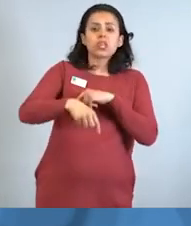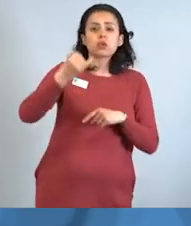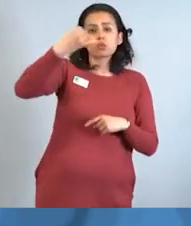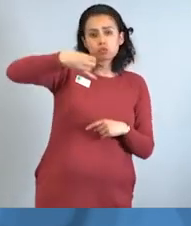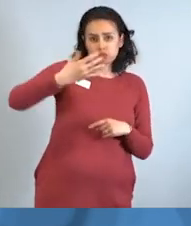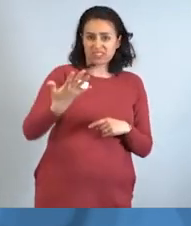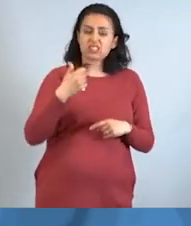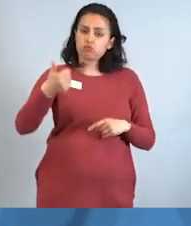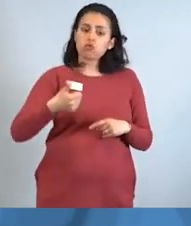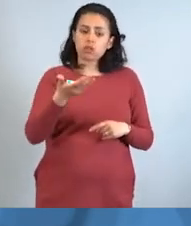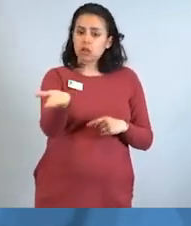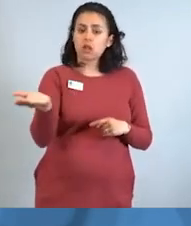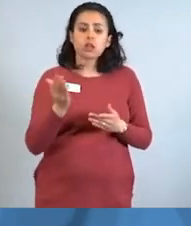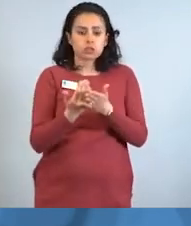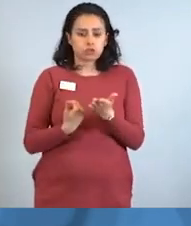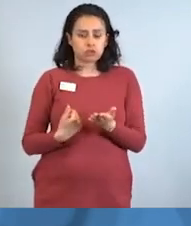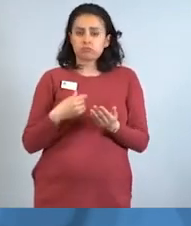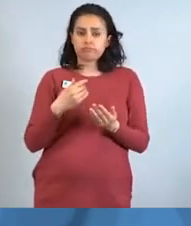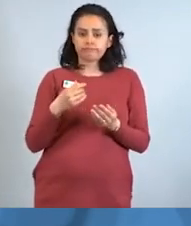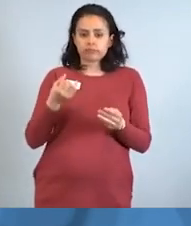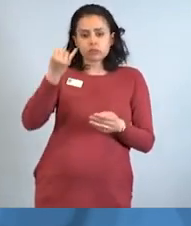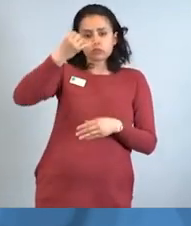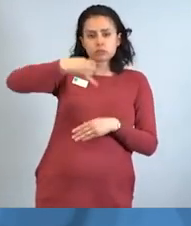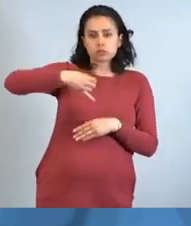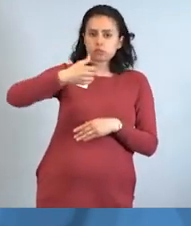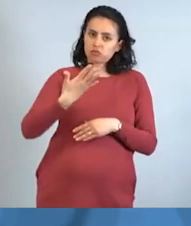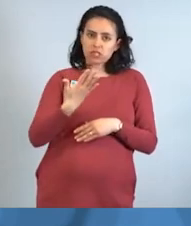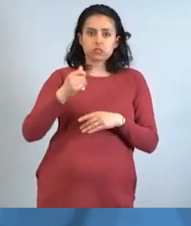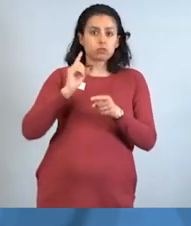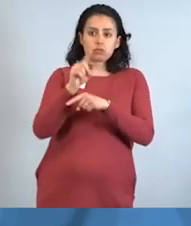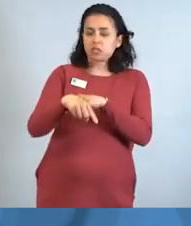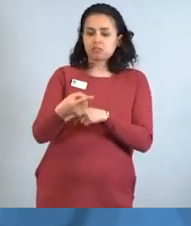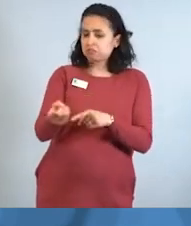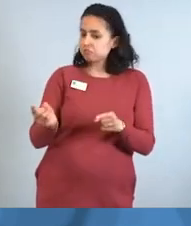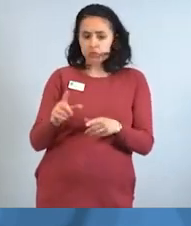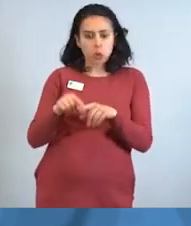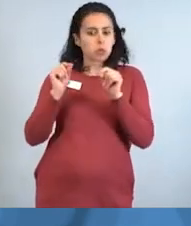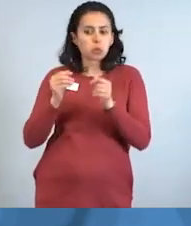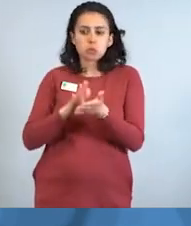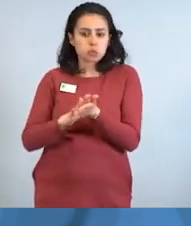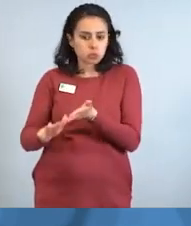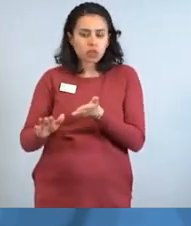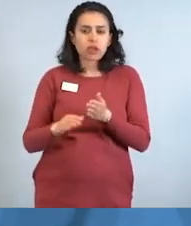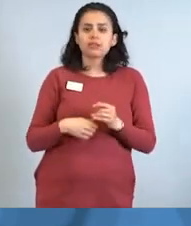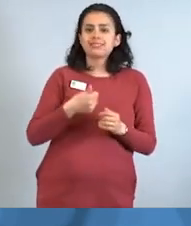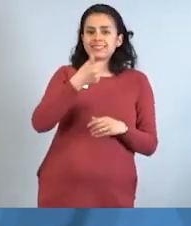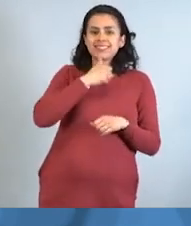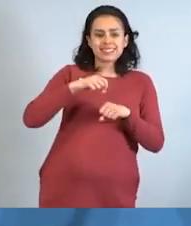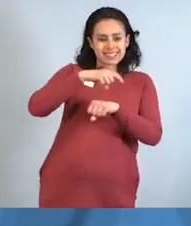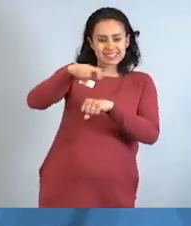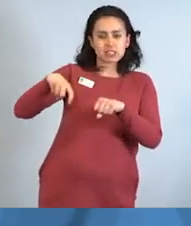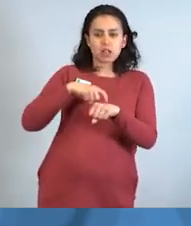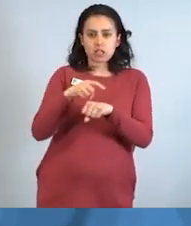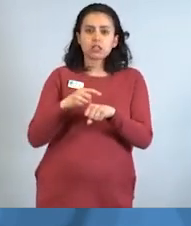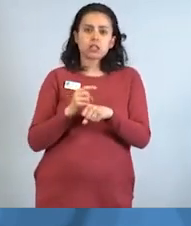joiden keskuudessa ei ole nähty yhtään tällaista haittatapahtumaa. Islanti on vetänyt tuo rajan niinkin korkealle kuin 70 vuoteen.